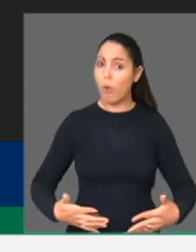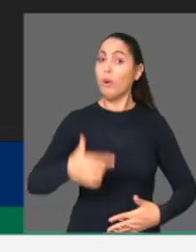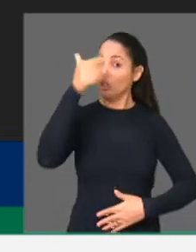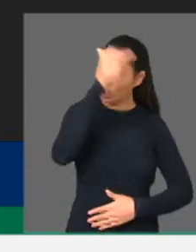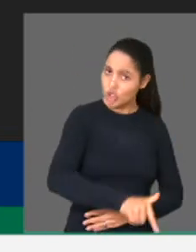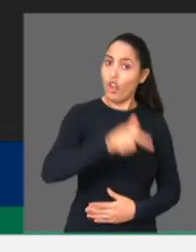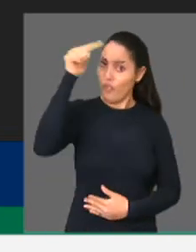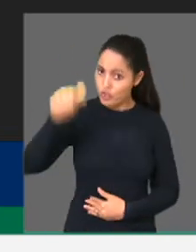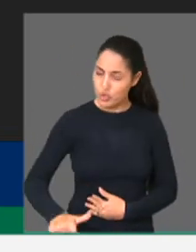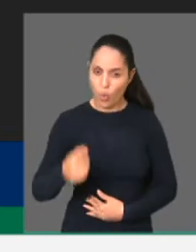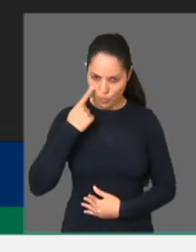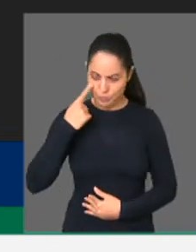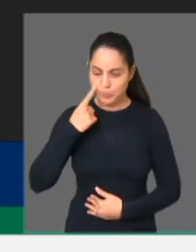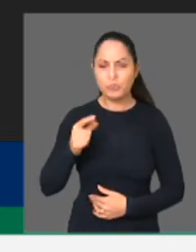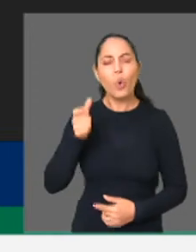INCLUSIVE CITOU O DESMONTE DE EMPRESAS NO ESTADO DELE, NO